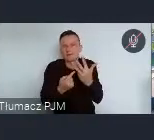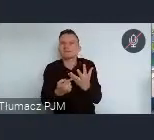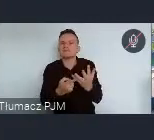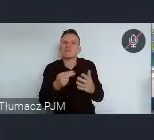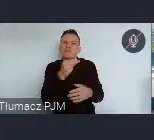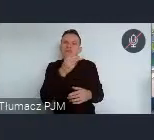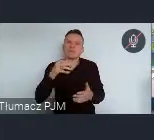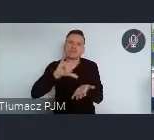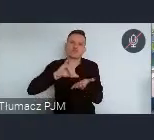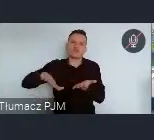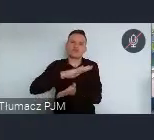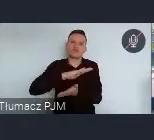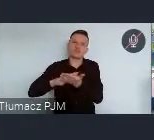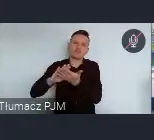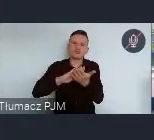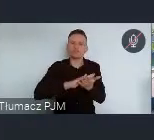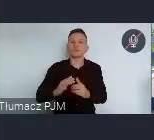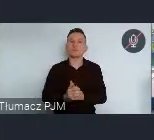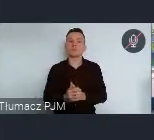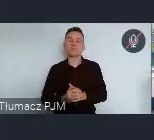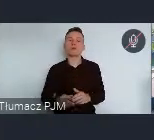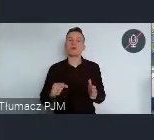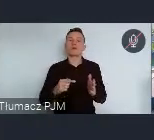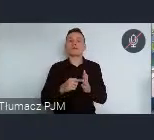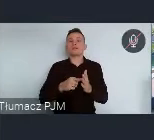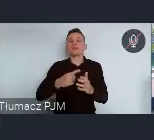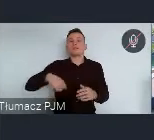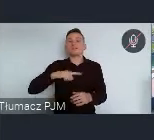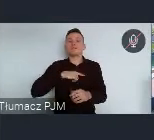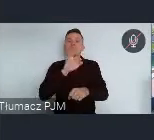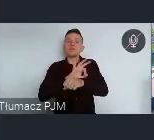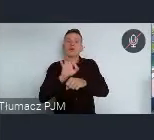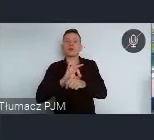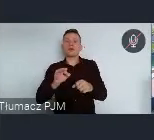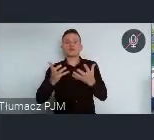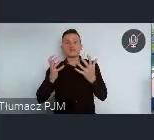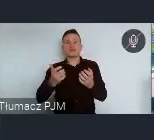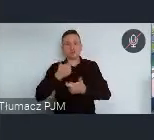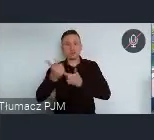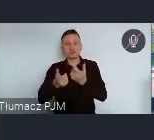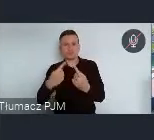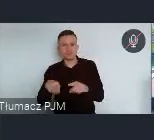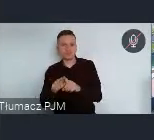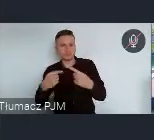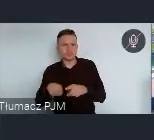W celu realizacji wielu naszych projektów, chociażby związanych z niską emisją,